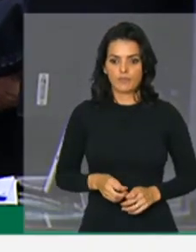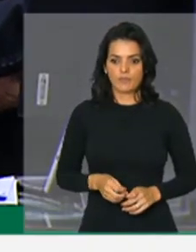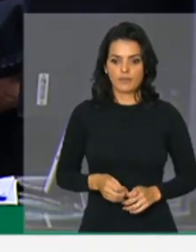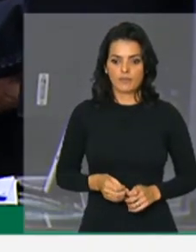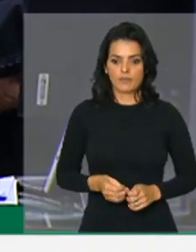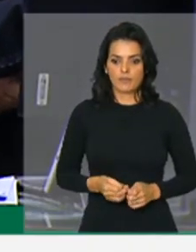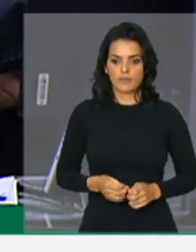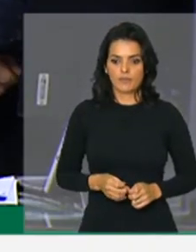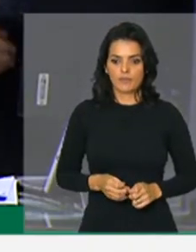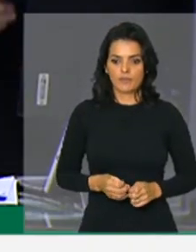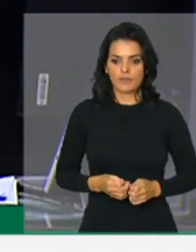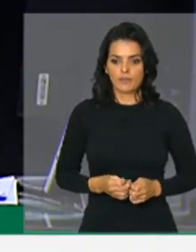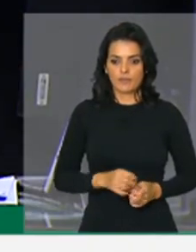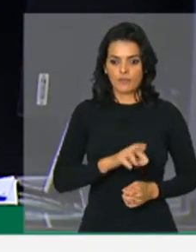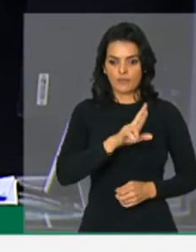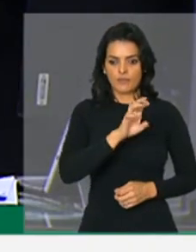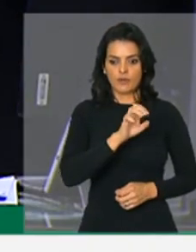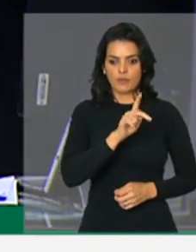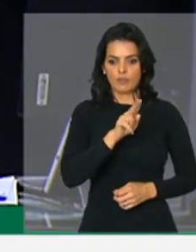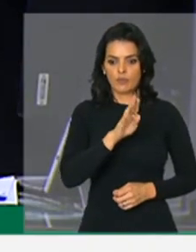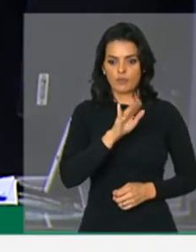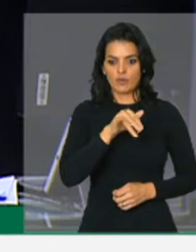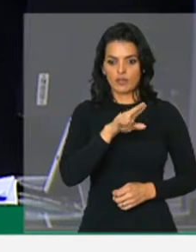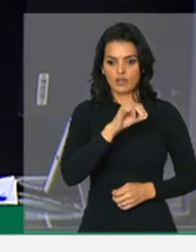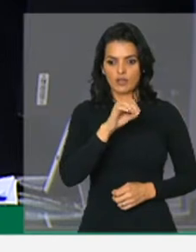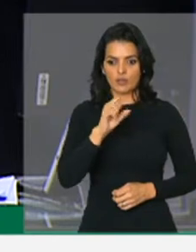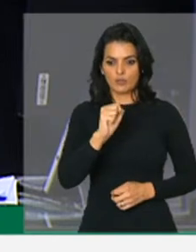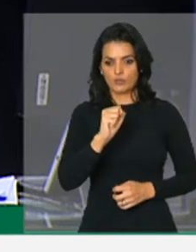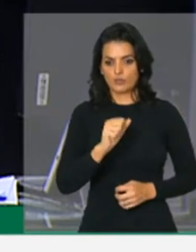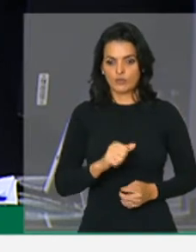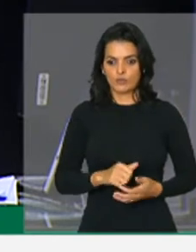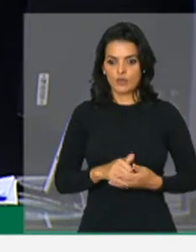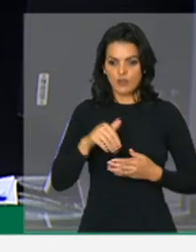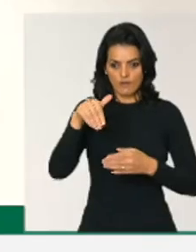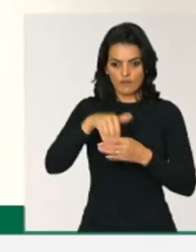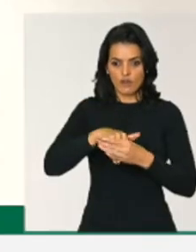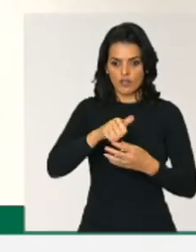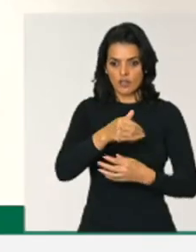GRANDE PARA ADEQUAR ESSE PROJETO, ESSA MEDIDA PROVISÓRIA É REALIDADE FÁTICA DO MOMENTO QUE AS